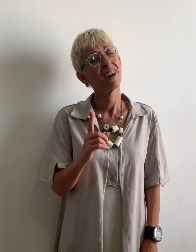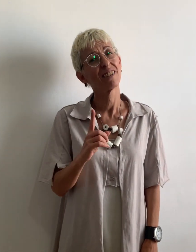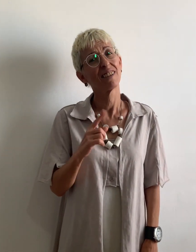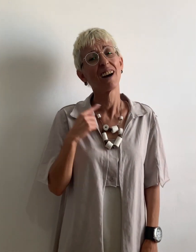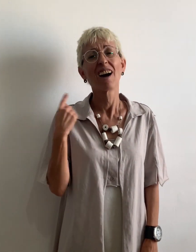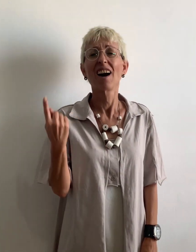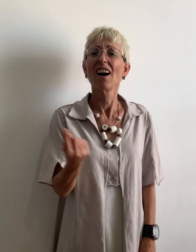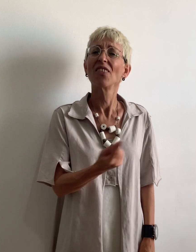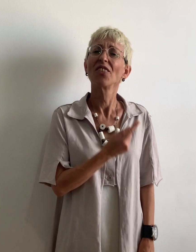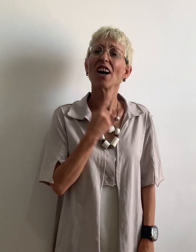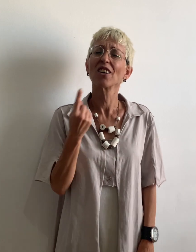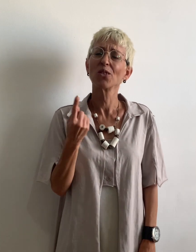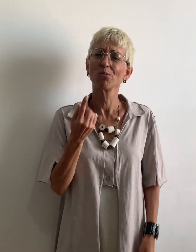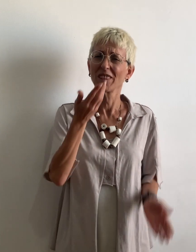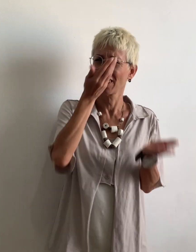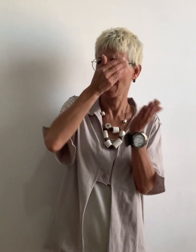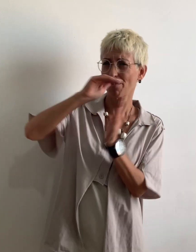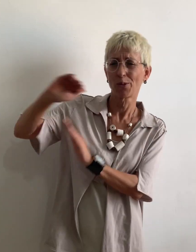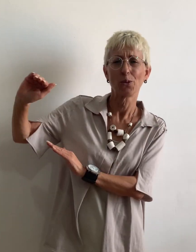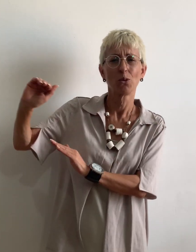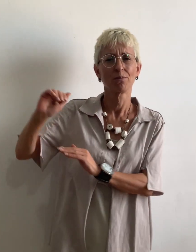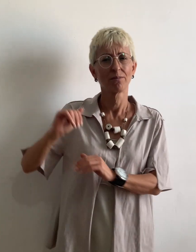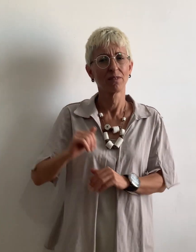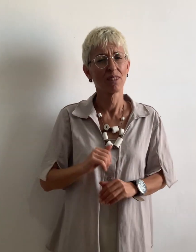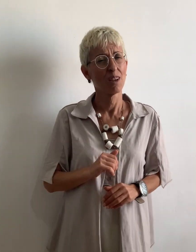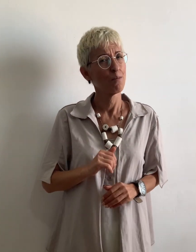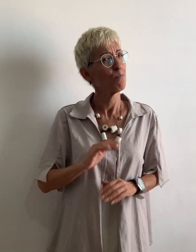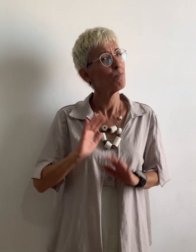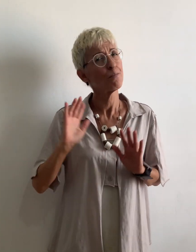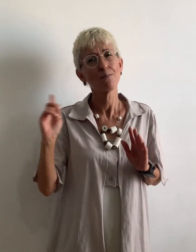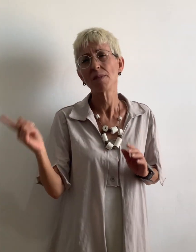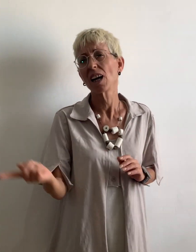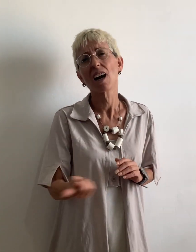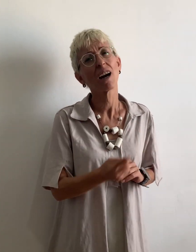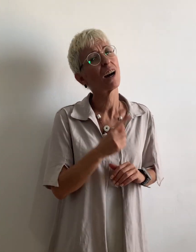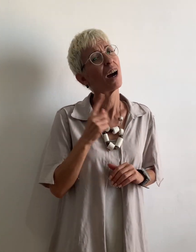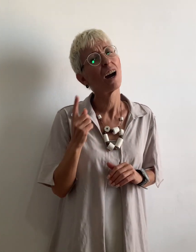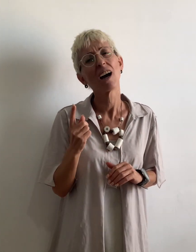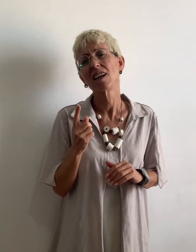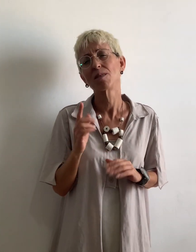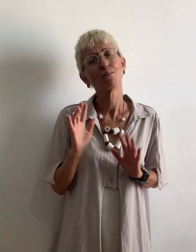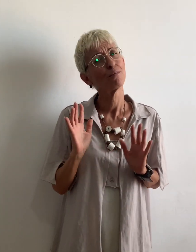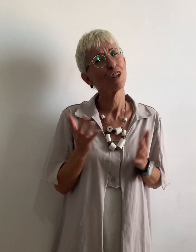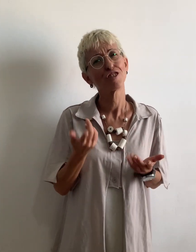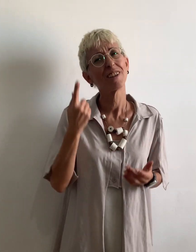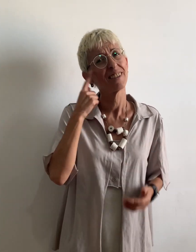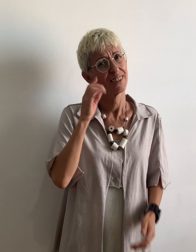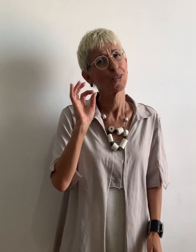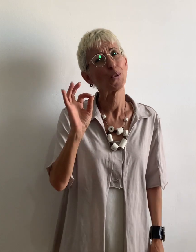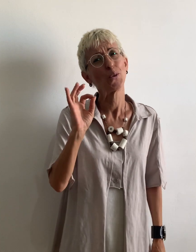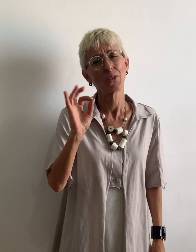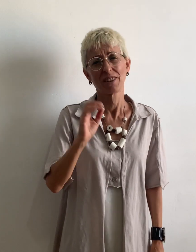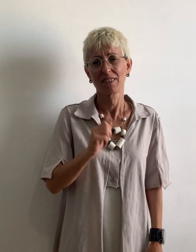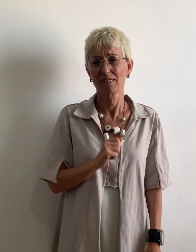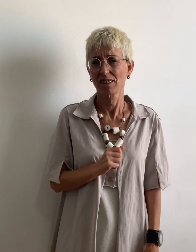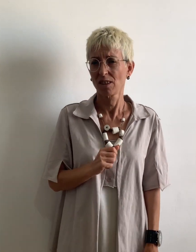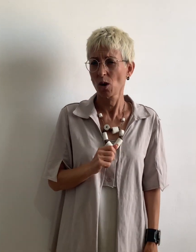אַךְ אֲנַחְנוּ הִתְעַלַּמְנוּ מִכָּל מָה שֶׁהֶגְיוֹנִי